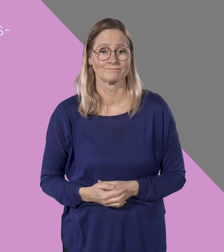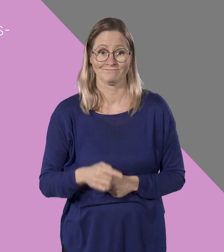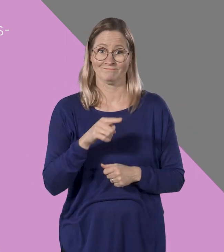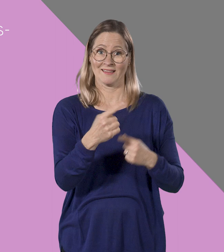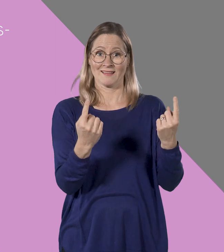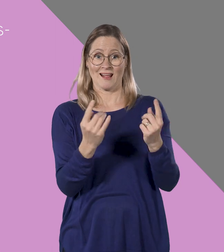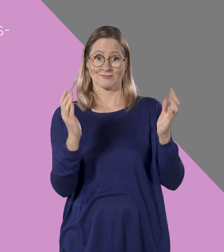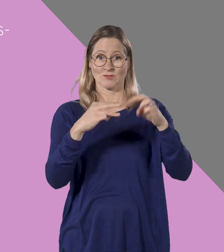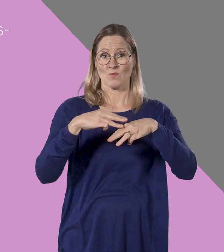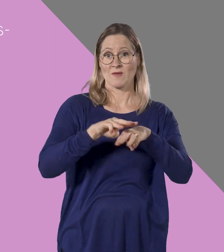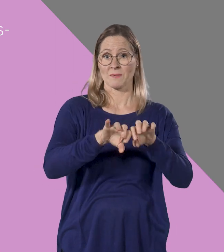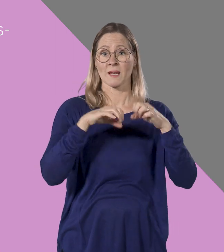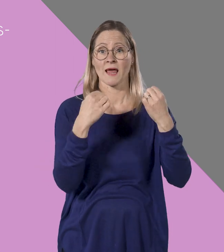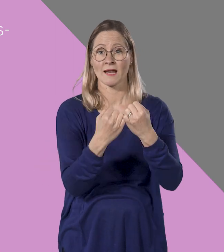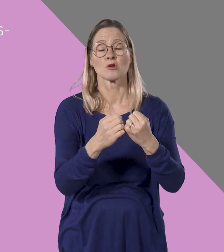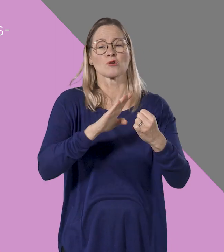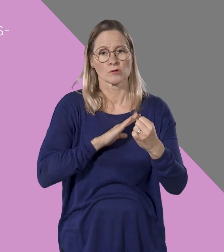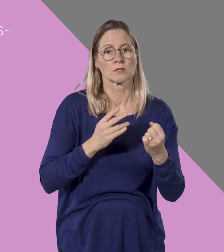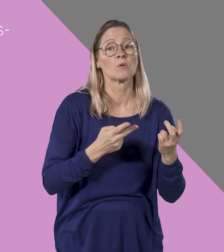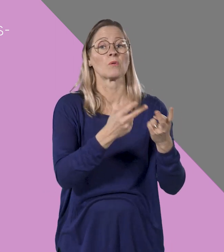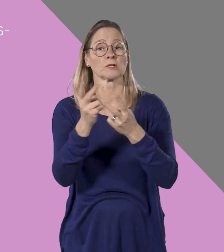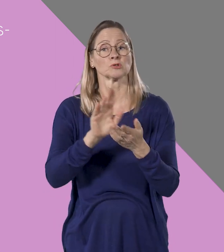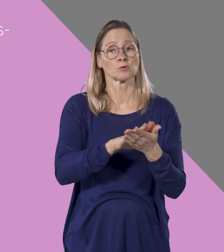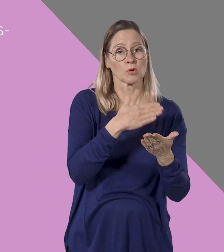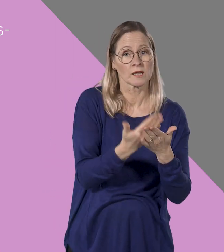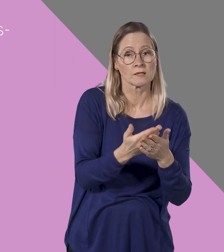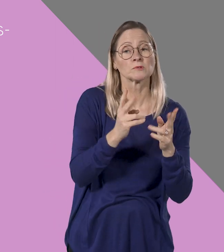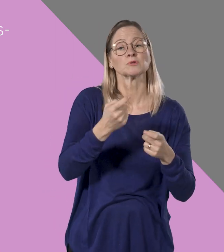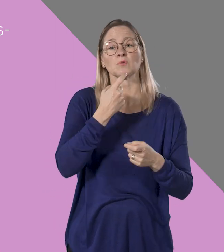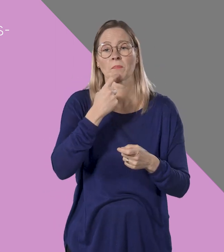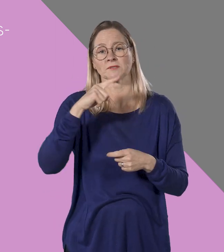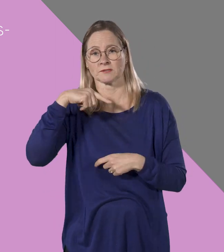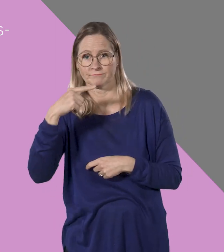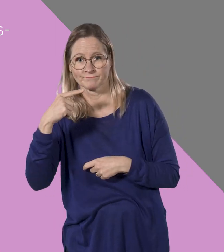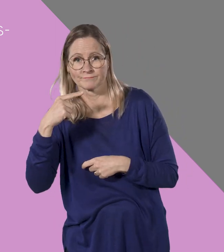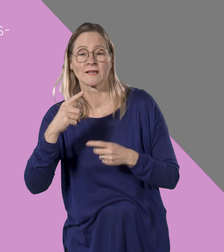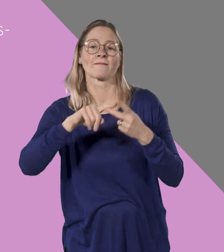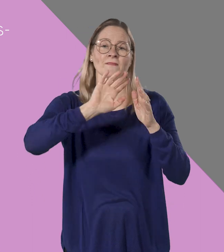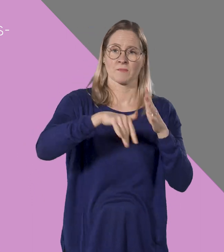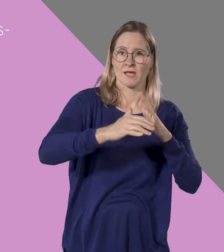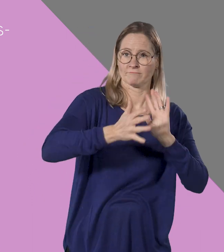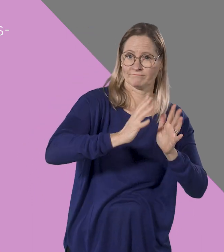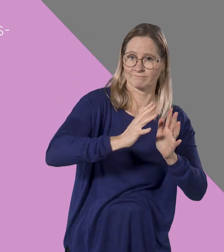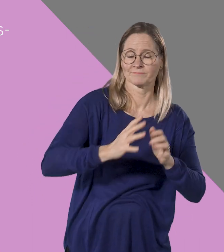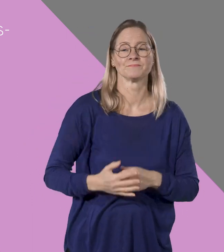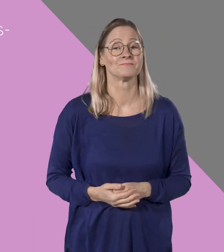Tilaisuudessa on yleistulkkaus sekä suomeksi että suomalaisella viittomakielellä.